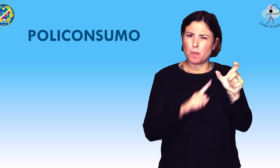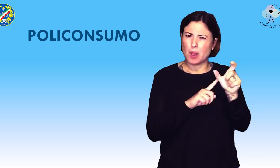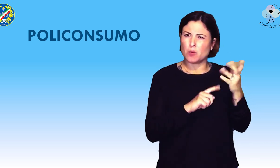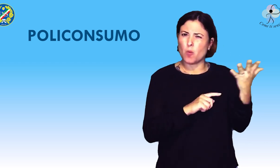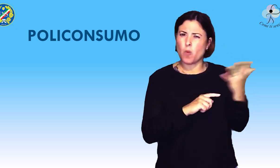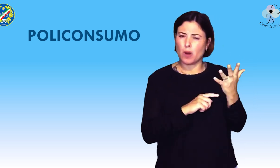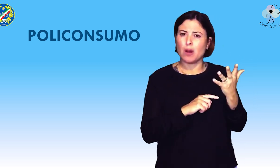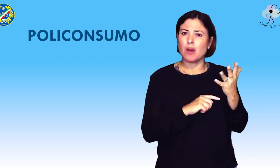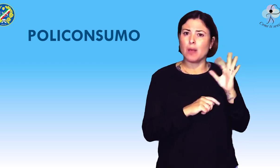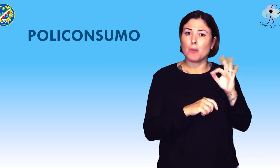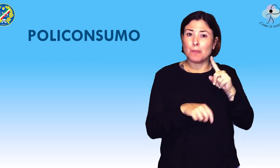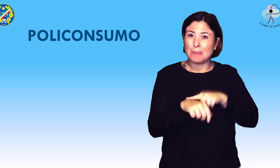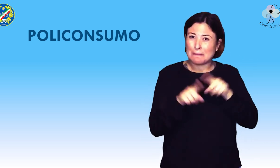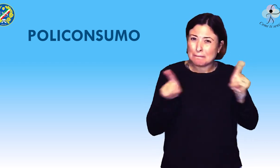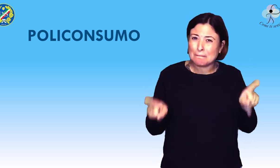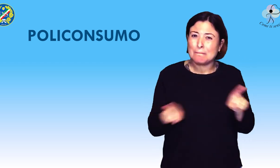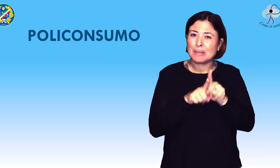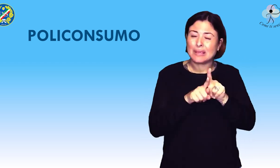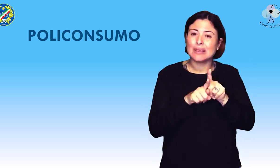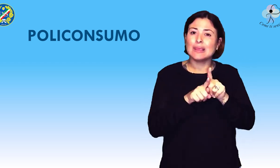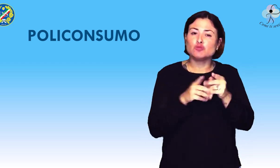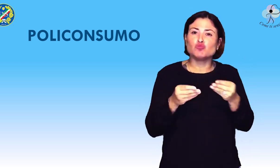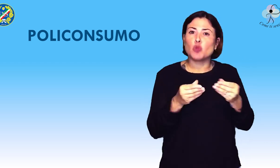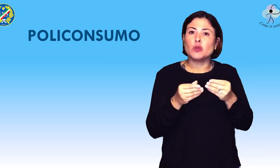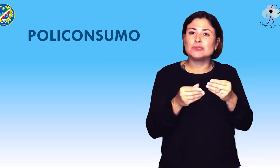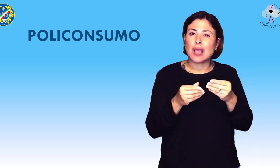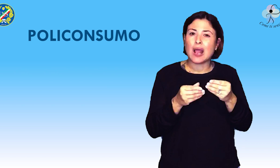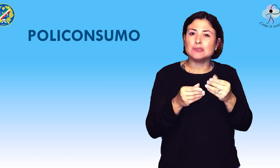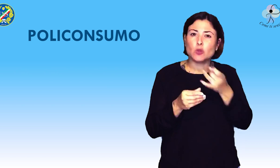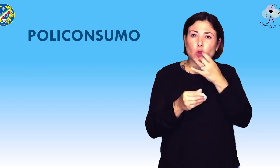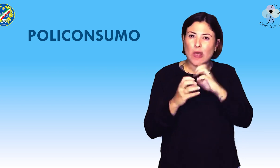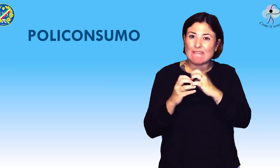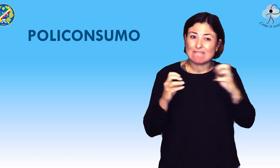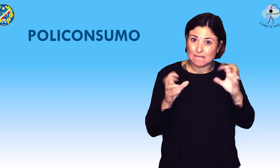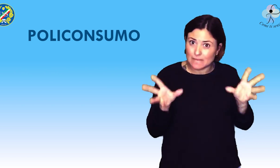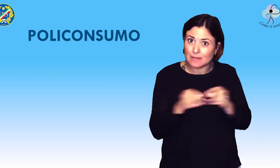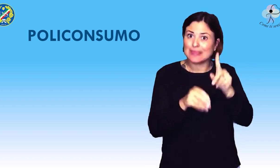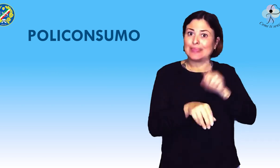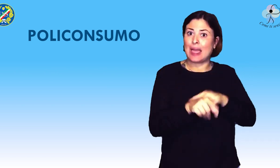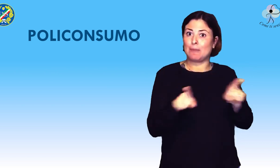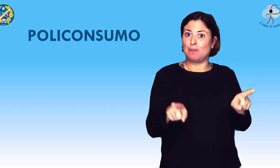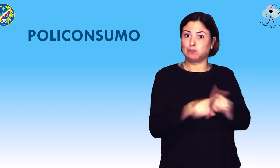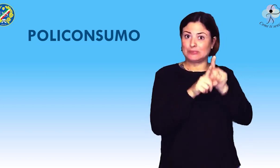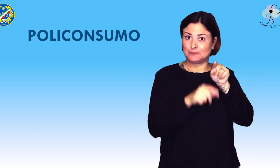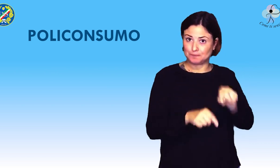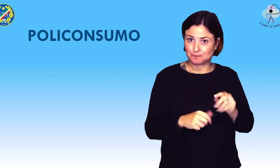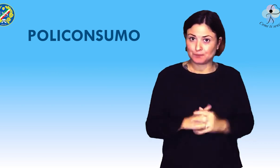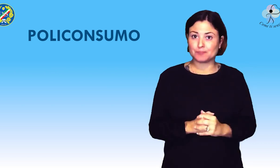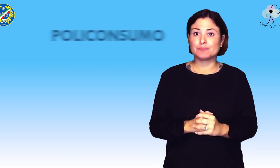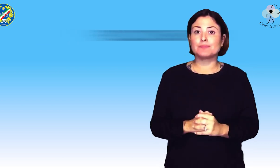cioè l'uso di varie droghe nello stesso tempo,